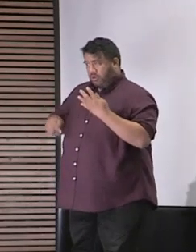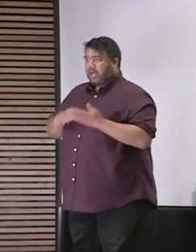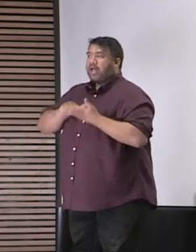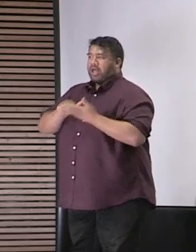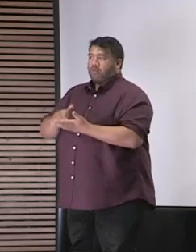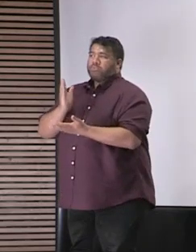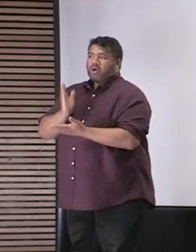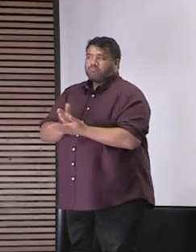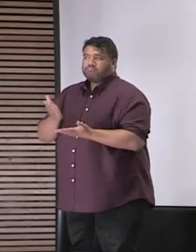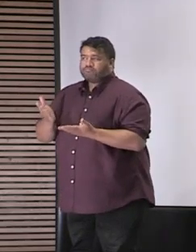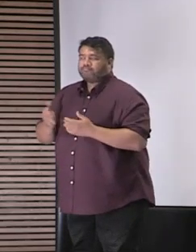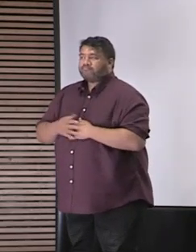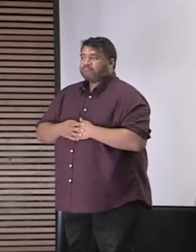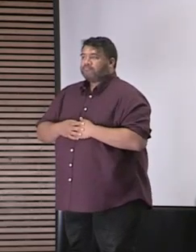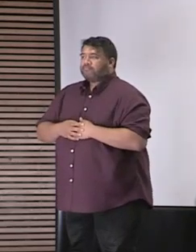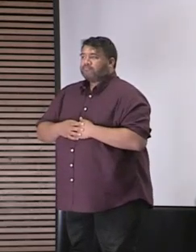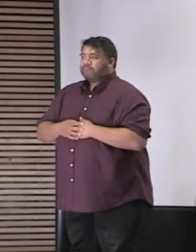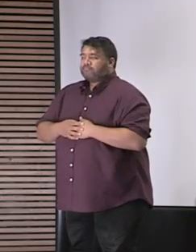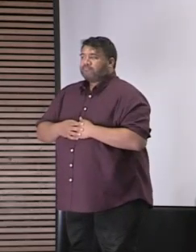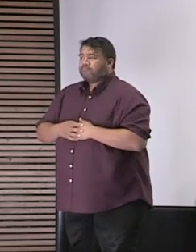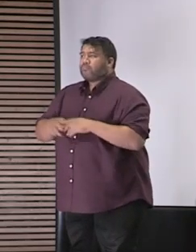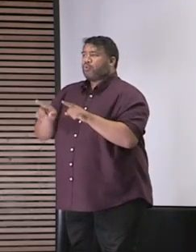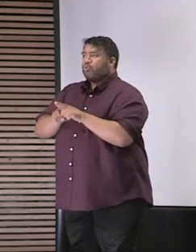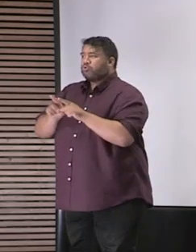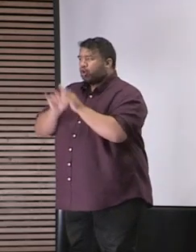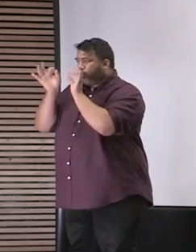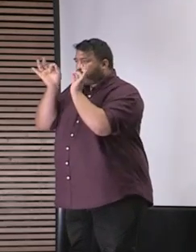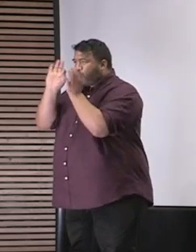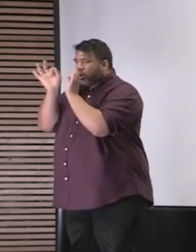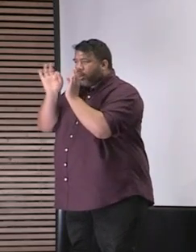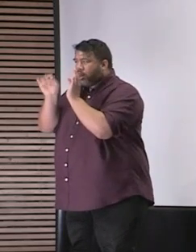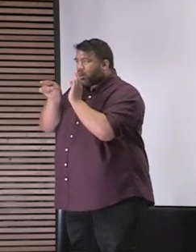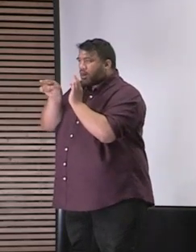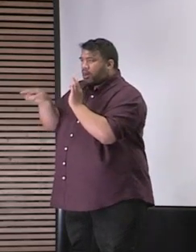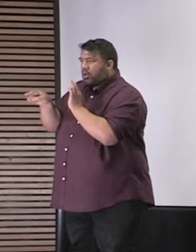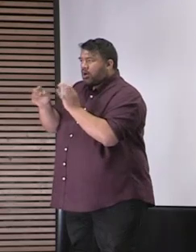dijo Rodney, necesitamos llegar al medio tiempo y más allá de eso para ver las ganancias completas del bloqueo. Hemos